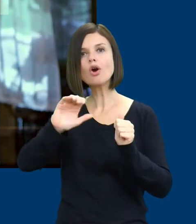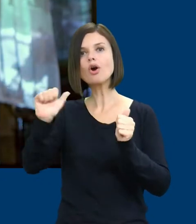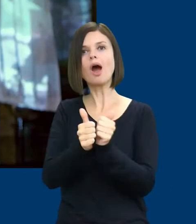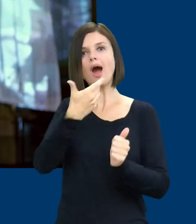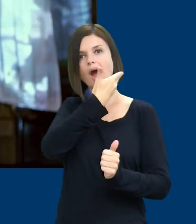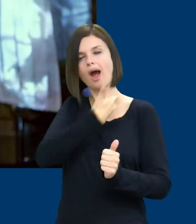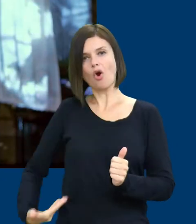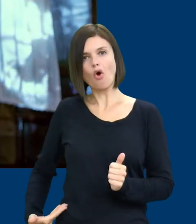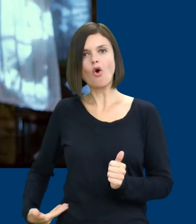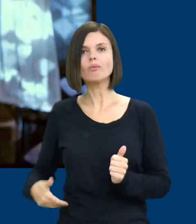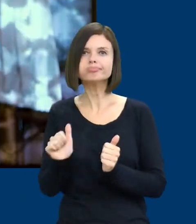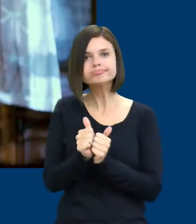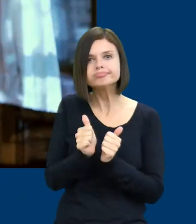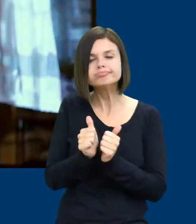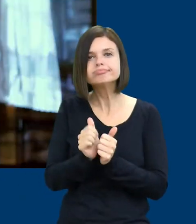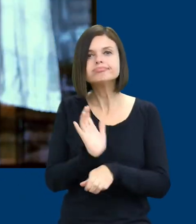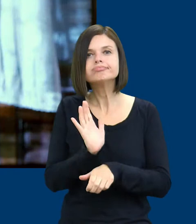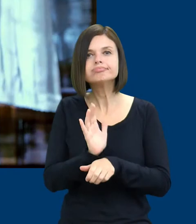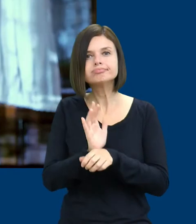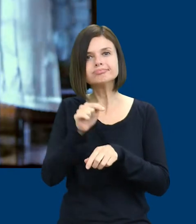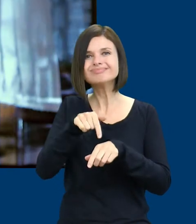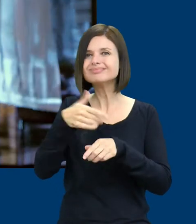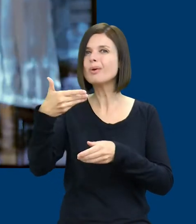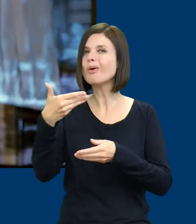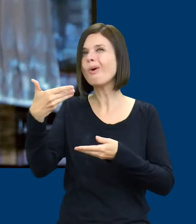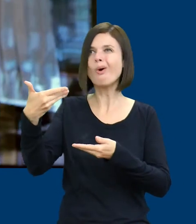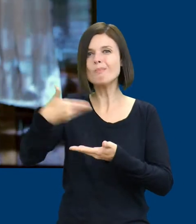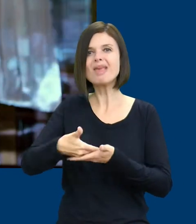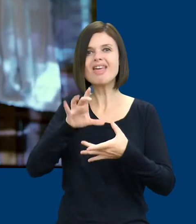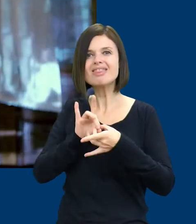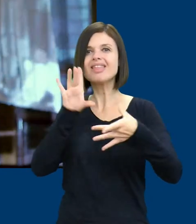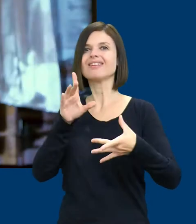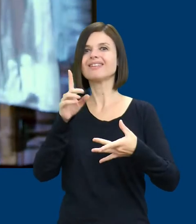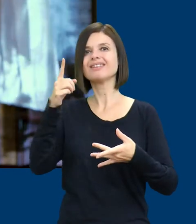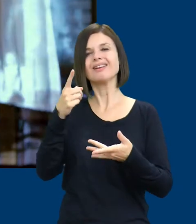reclamando una mirada, una democratización. ¿Qué implica esto? es hora de revisar las